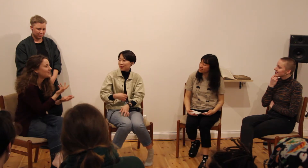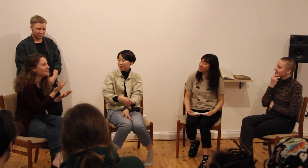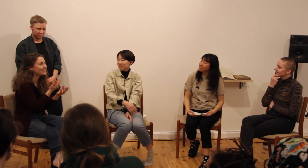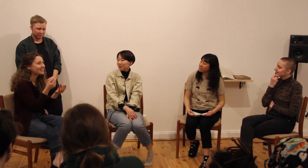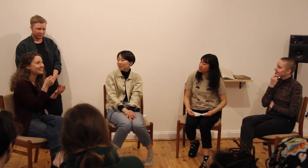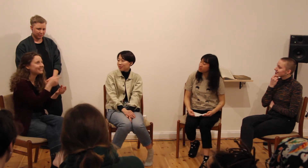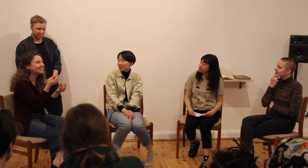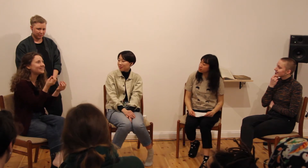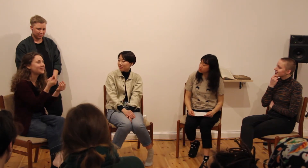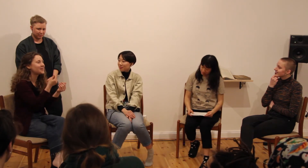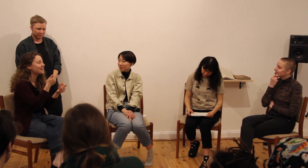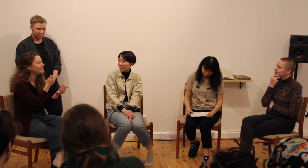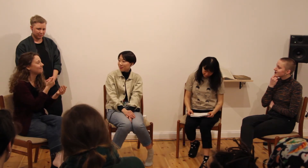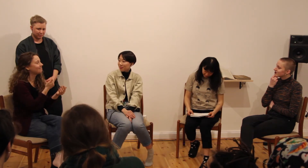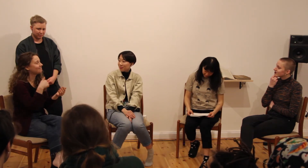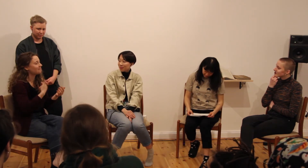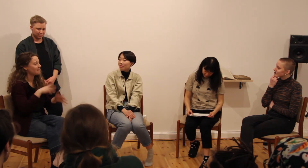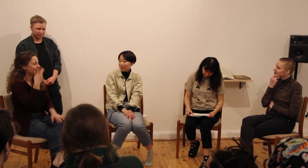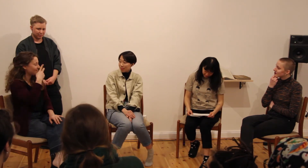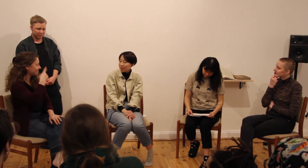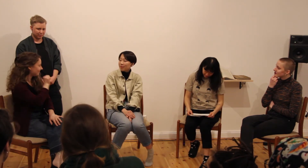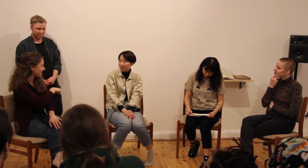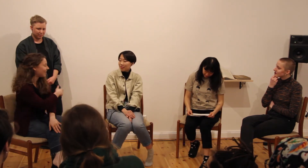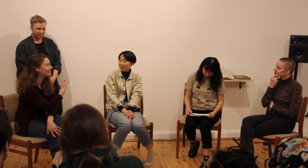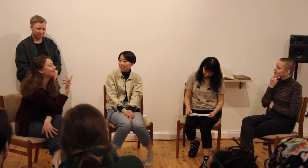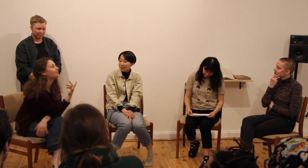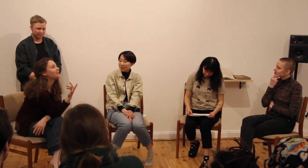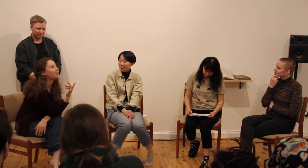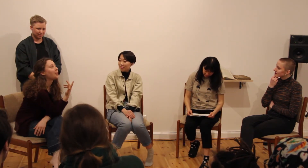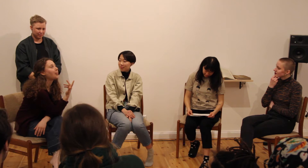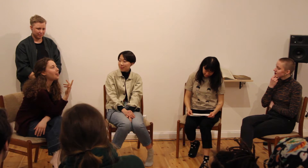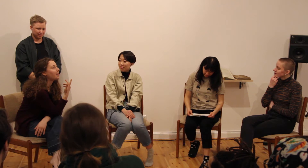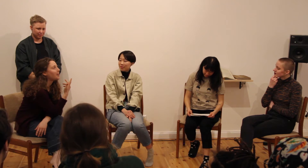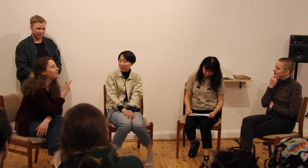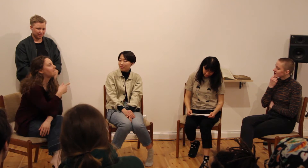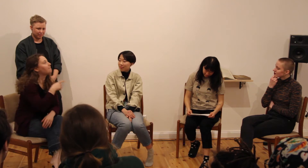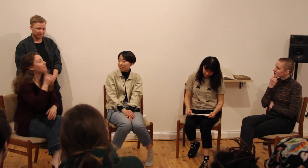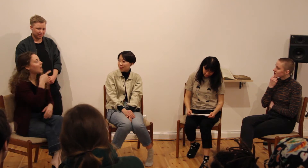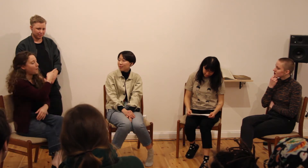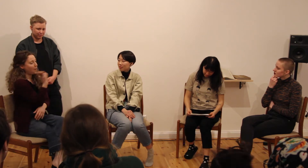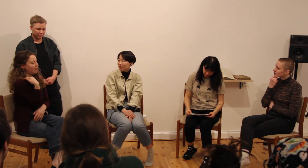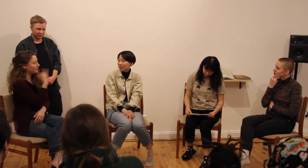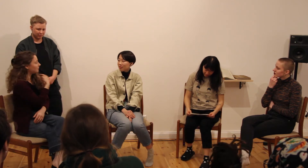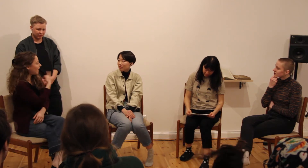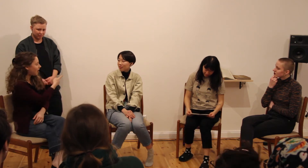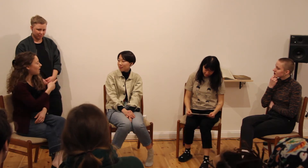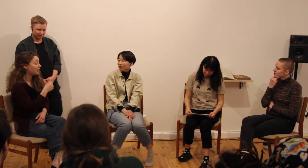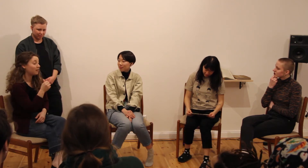Ganz viel was wir erlebt haben oder wahrnehmen. Ich kann das schon gut verstehen, dass du gezeigt und erzählt hast.